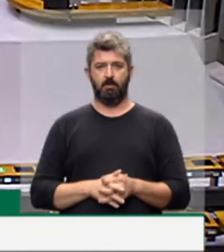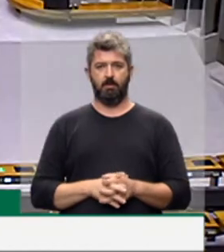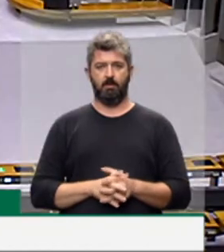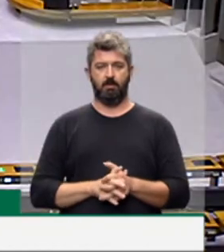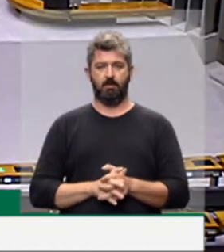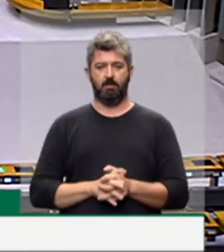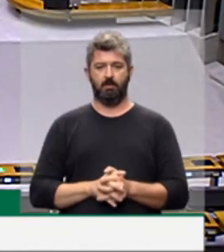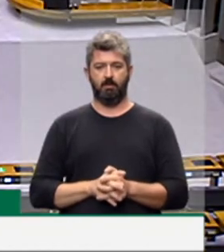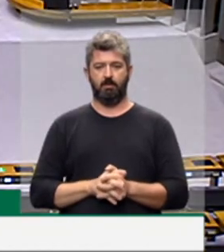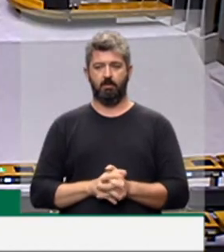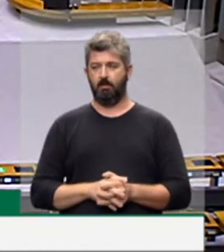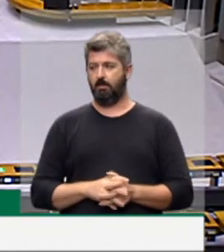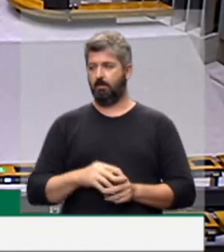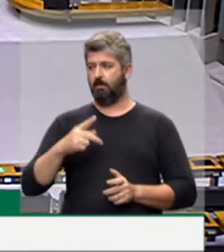FORMA POSSÍVEL COMO VOTA O